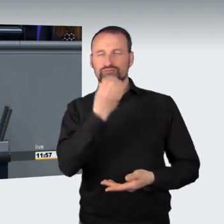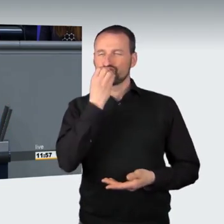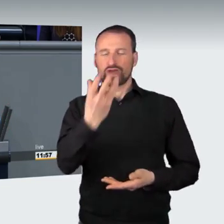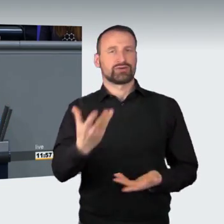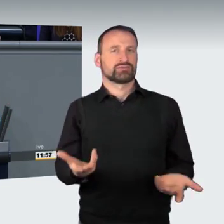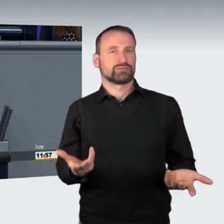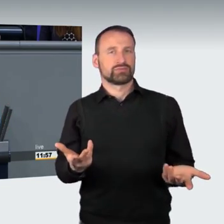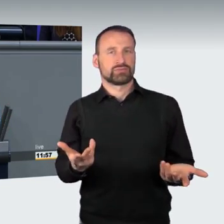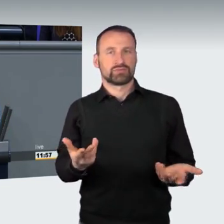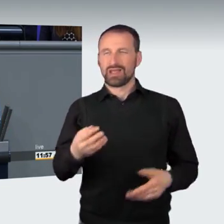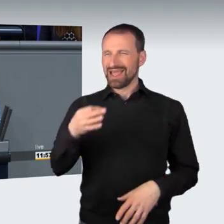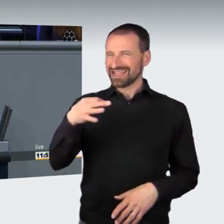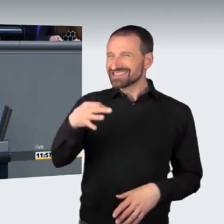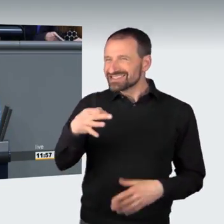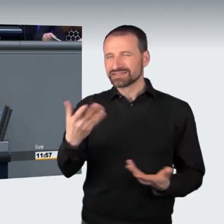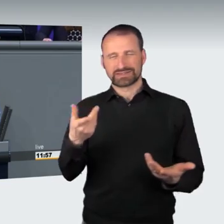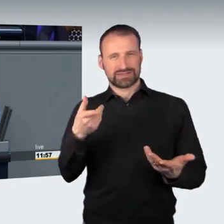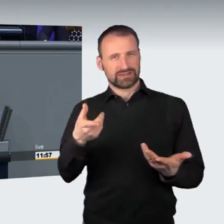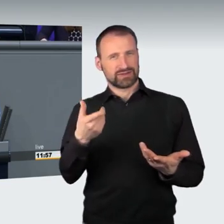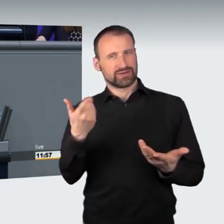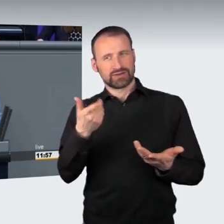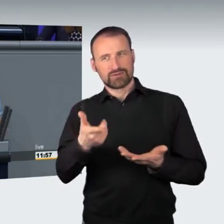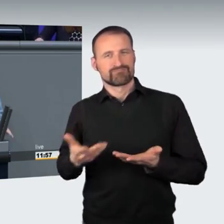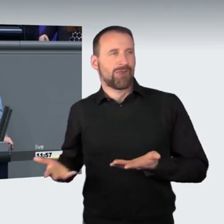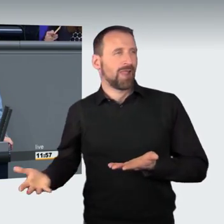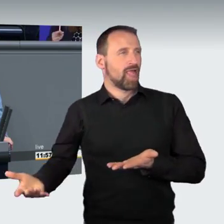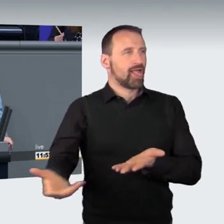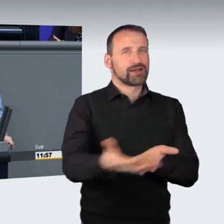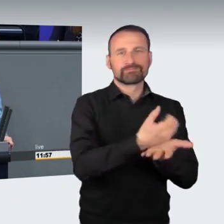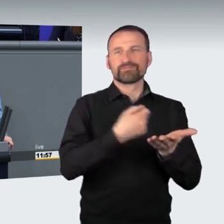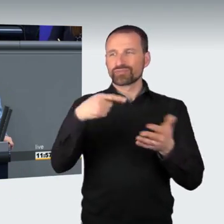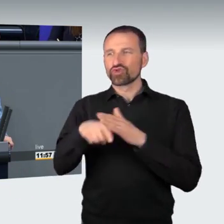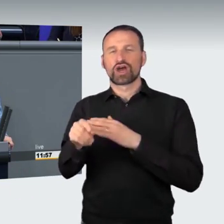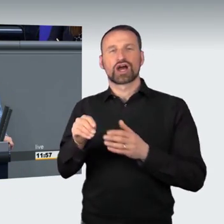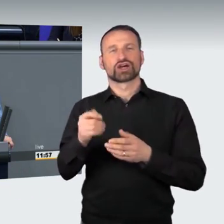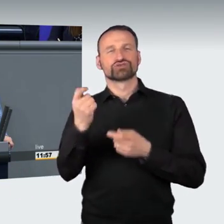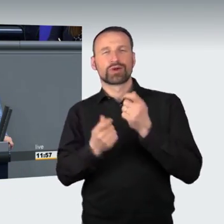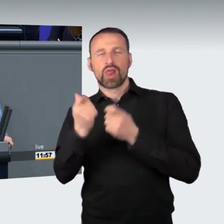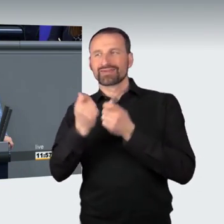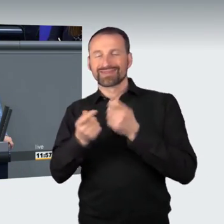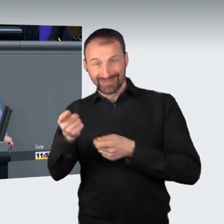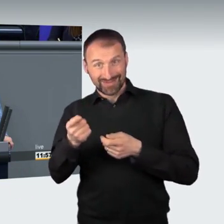Das Einzige, was bei diesem sagenhaften Beutezug von Spekulanten durch unsere Städte und durch die Portemonnaies der Mieterinnen